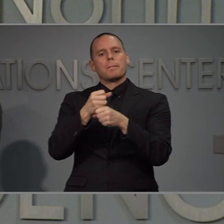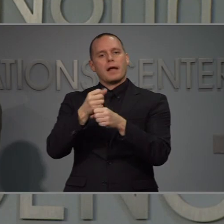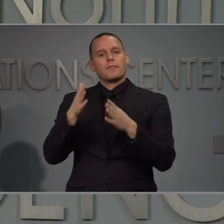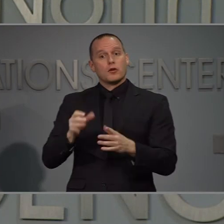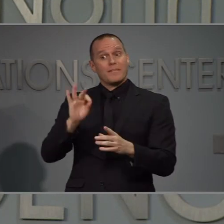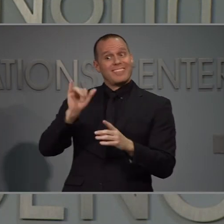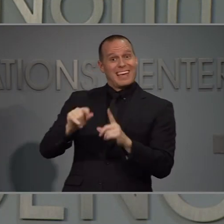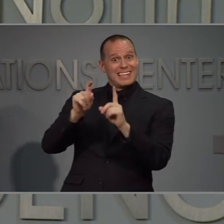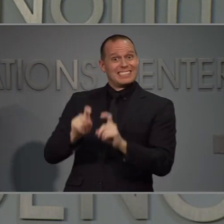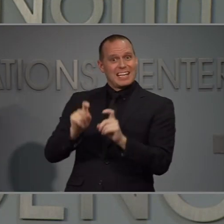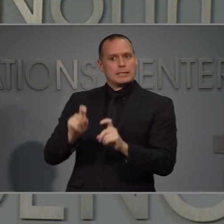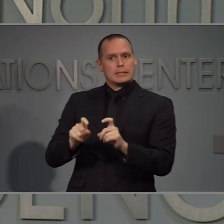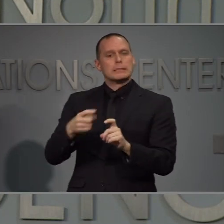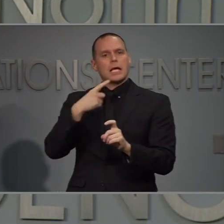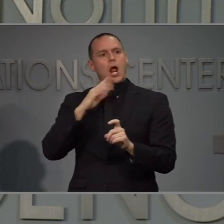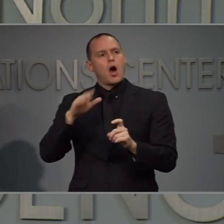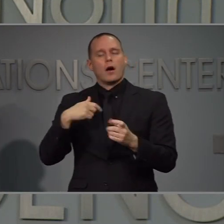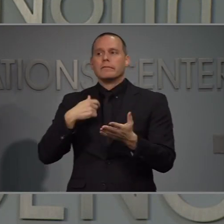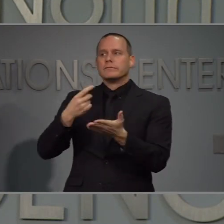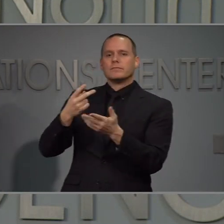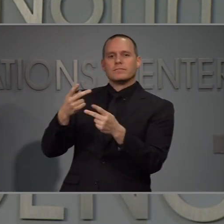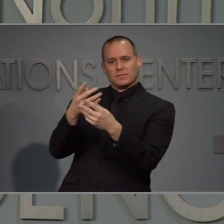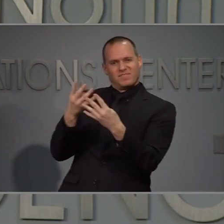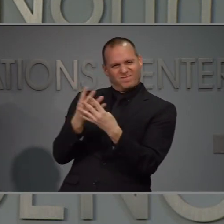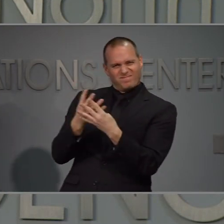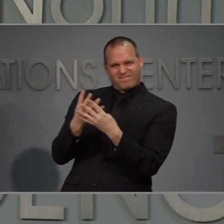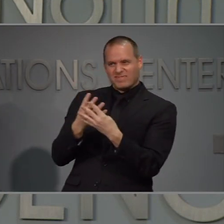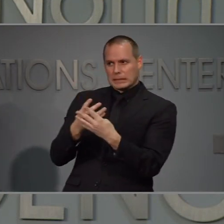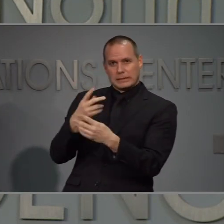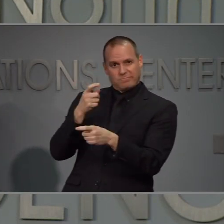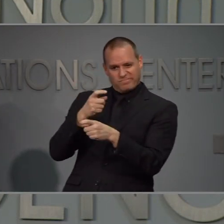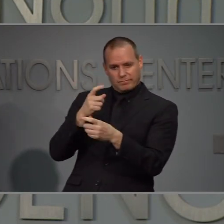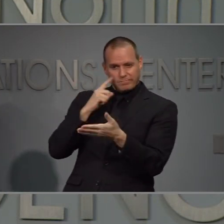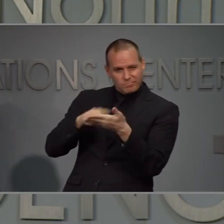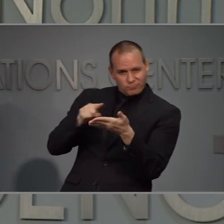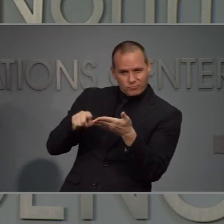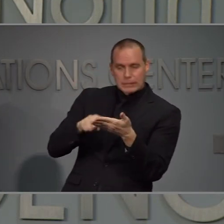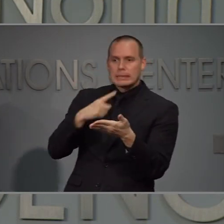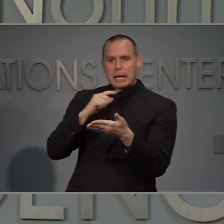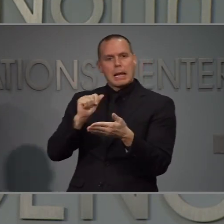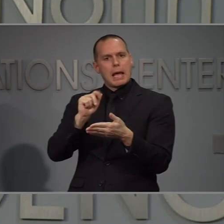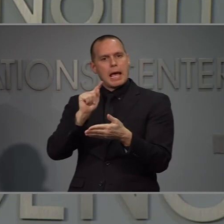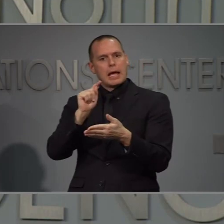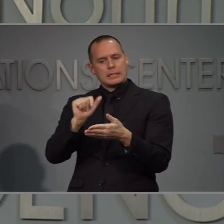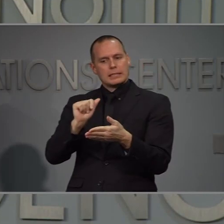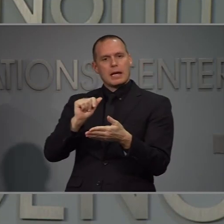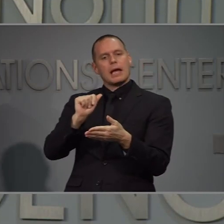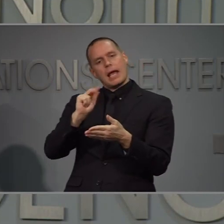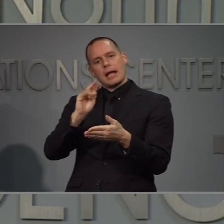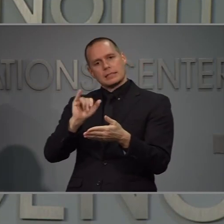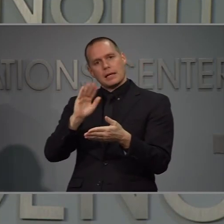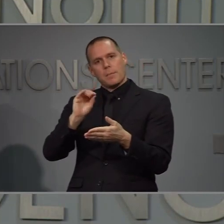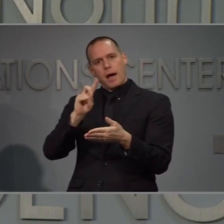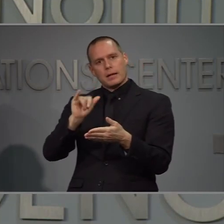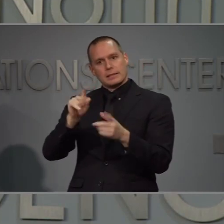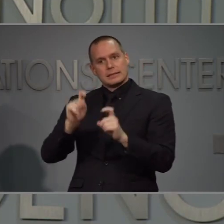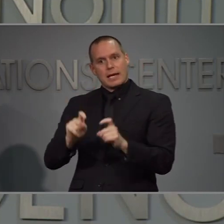nada me nada más en las preocupaciones que tienen los fabricantes y aquellos que ya tuvieron la aprobación y que la